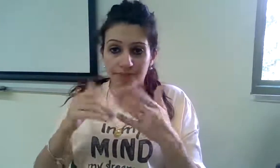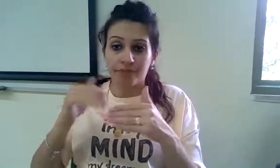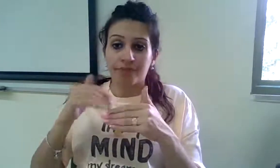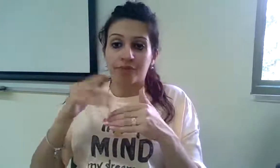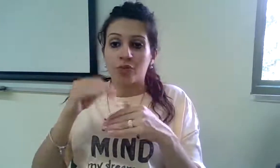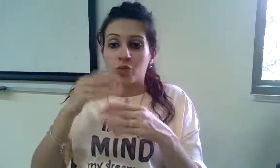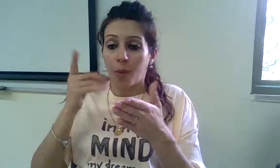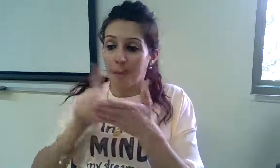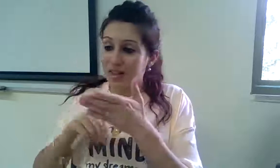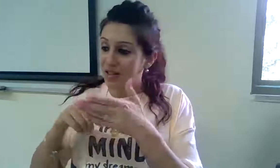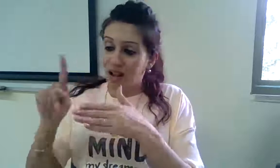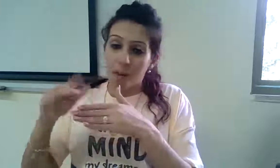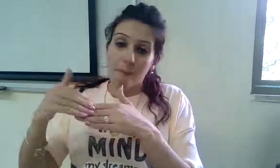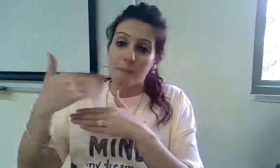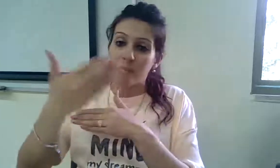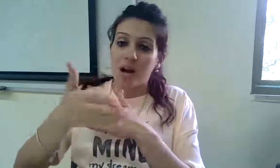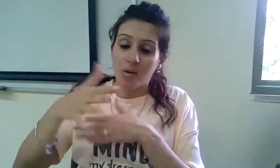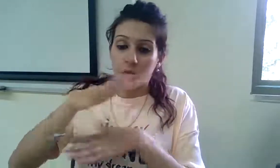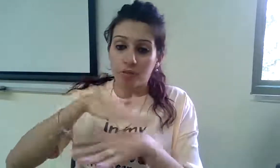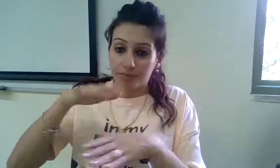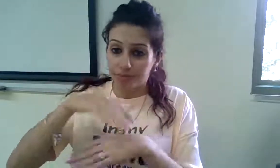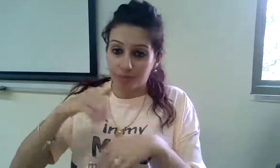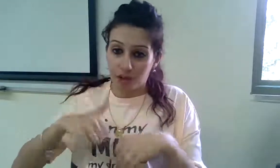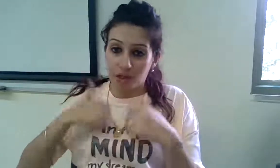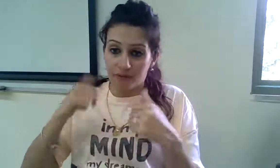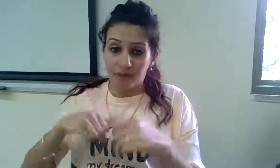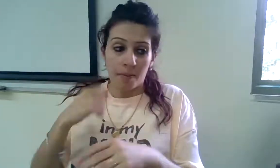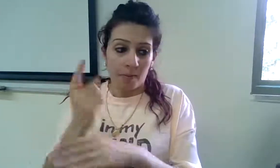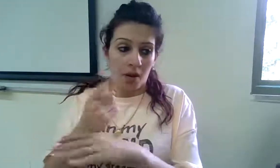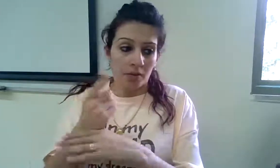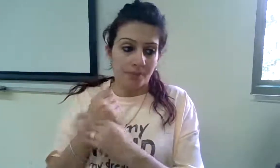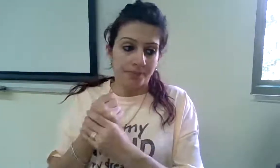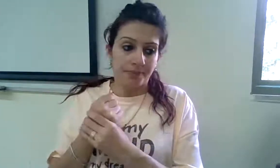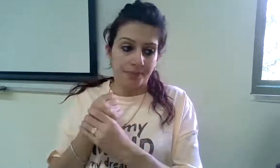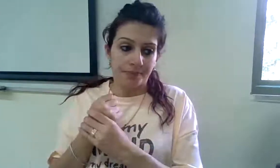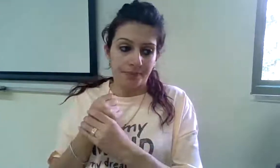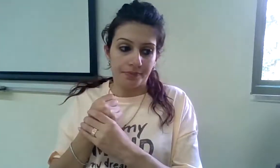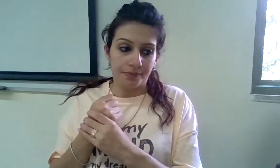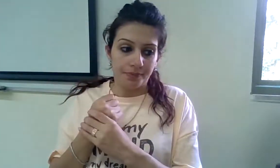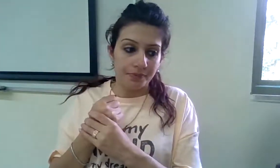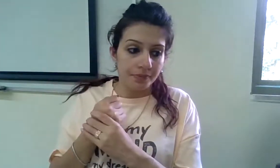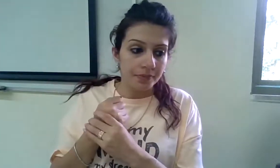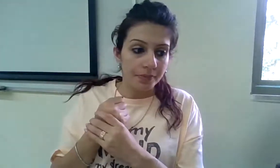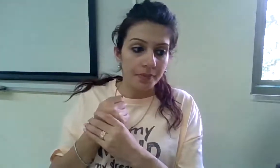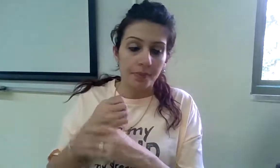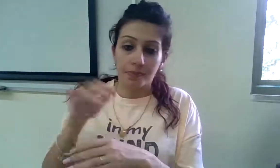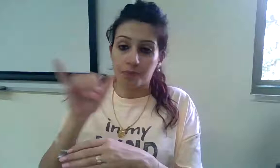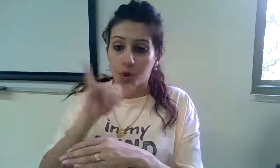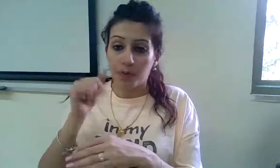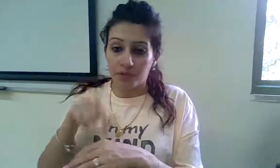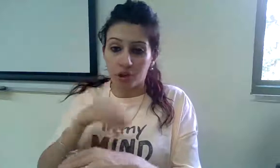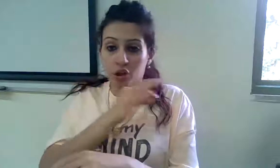ولكن في نفس الوقت يجب ألا تترك المدرسة أو البلدية وحدها في ذلك